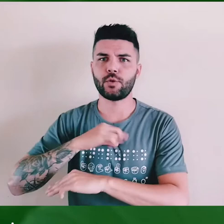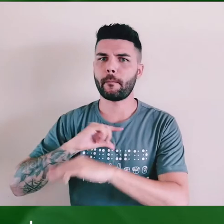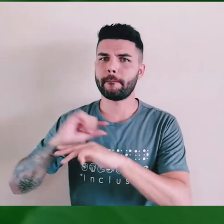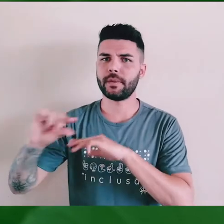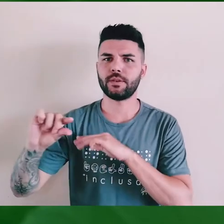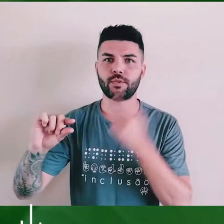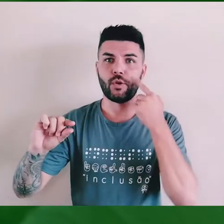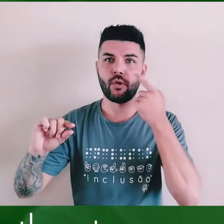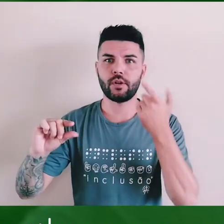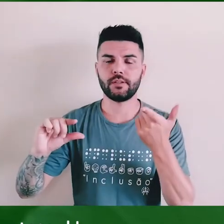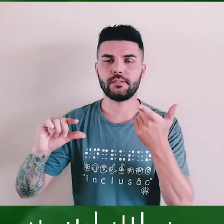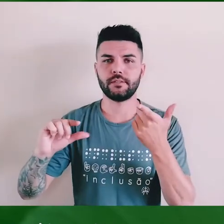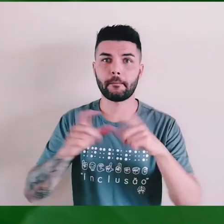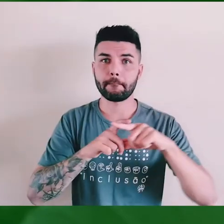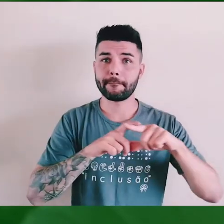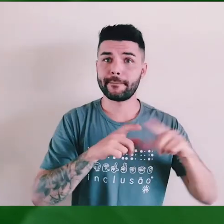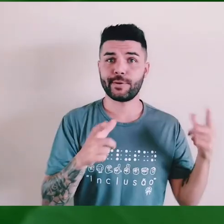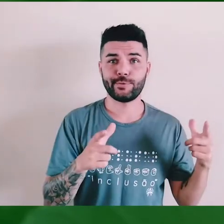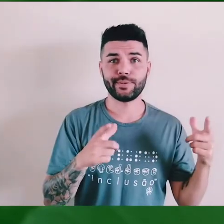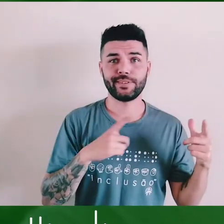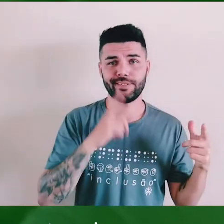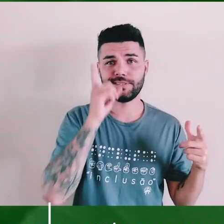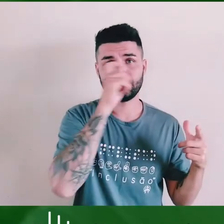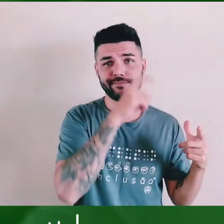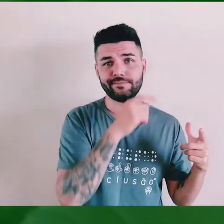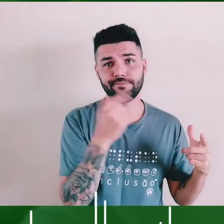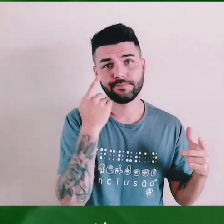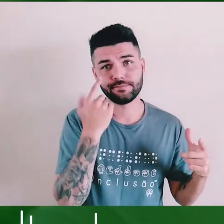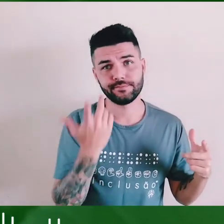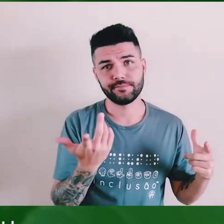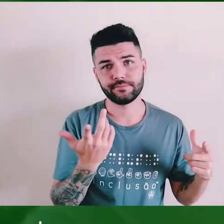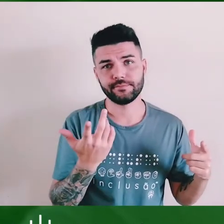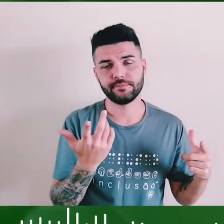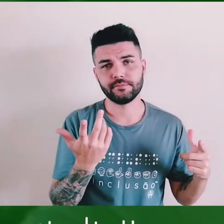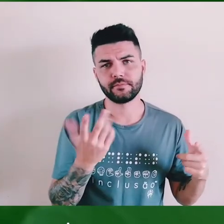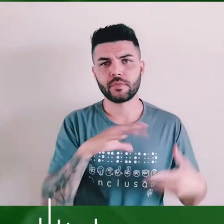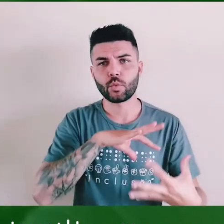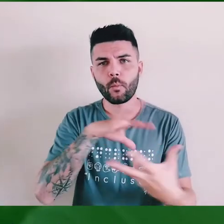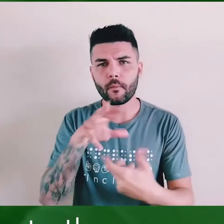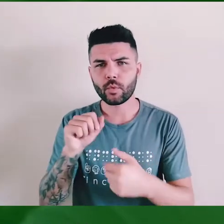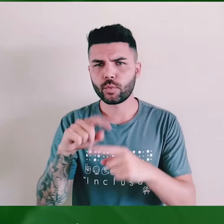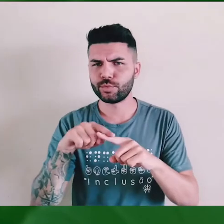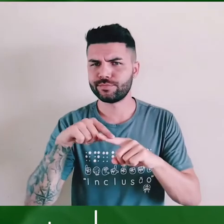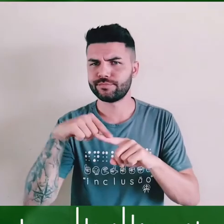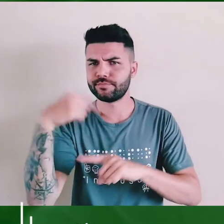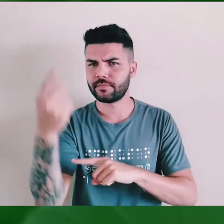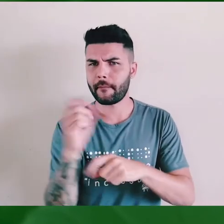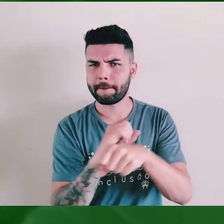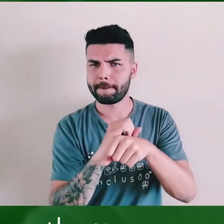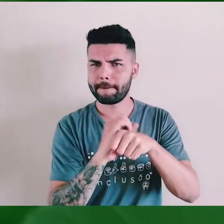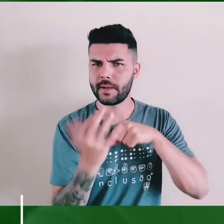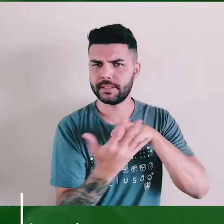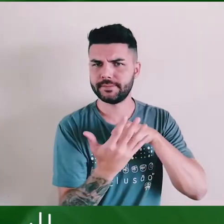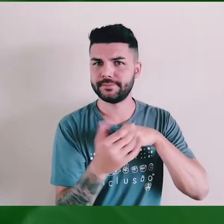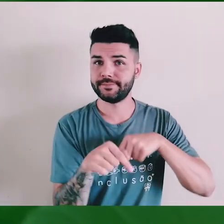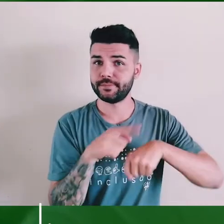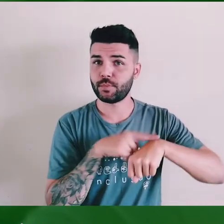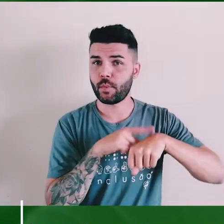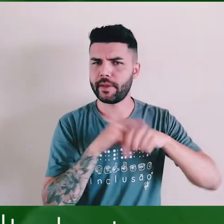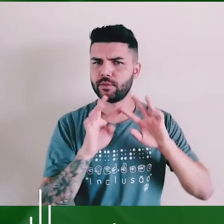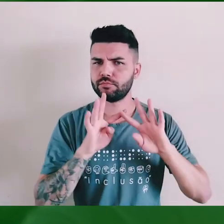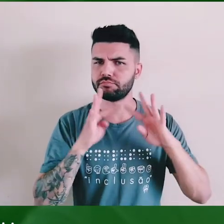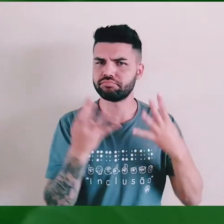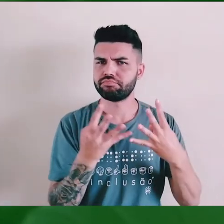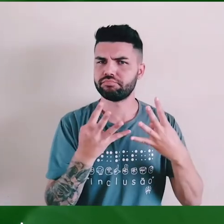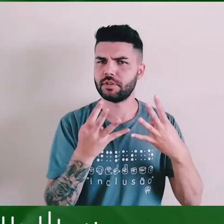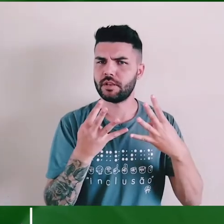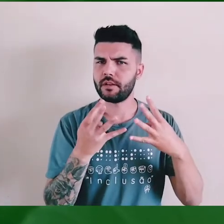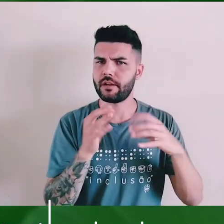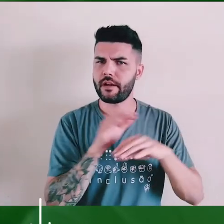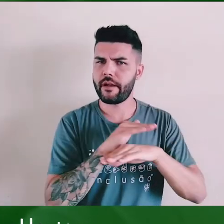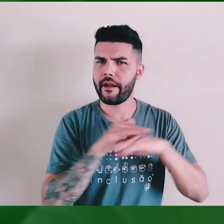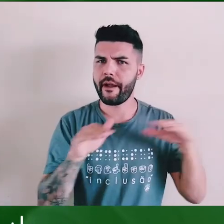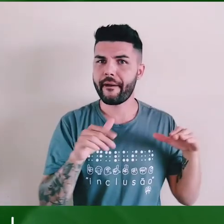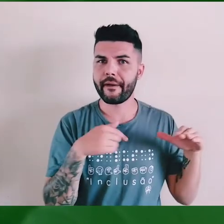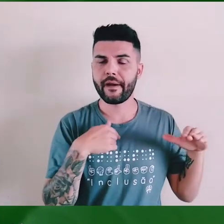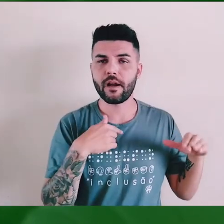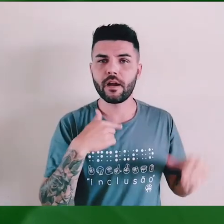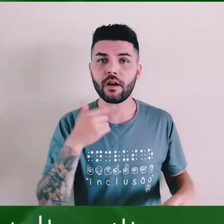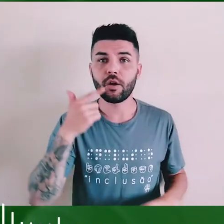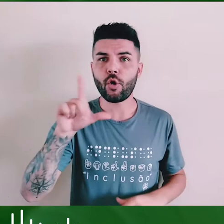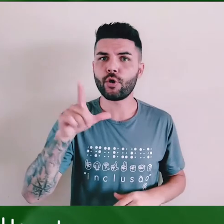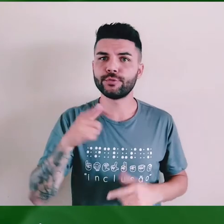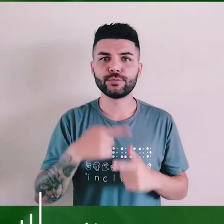complicada. O mundo pós pandemia, é algo assim que vai ser outra coisa. O que a gente